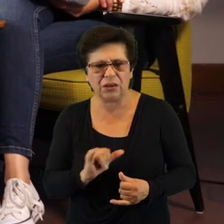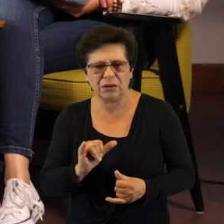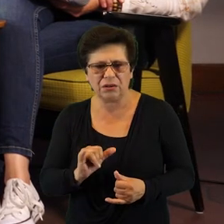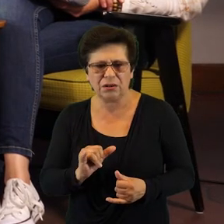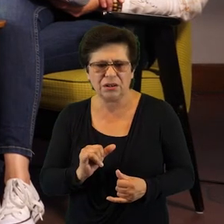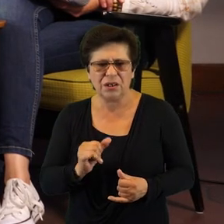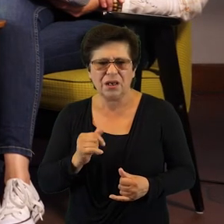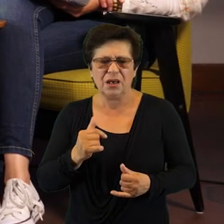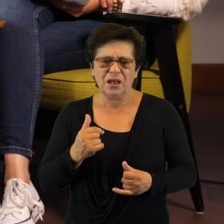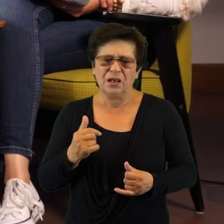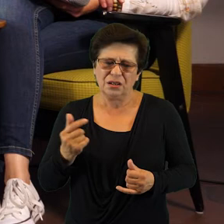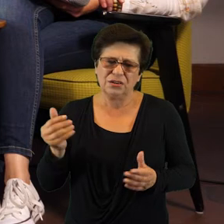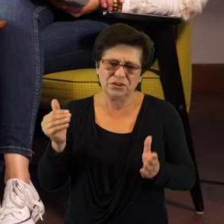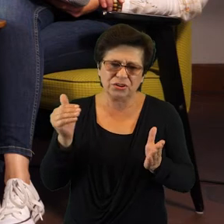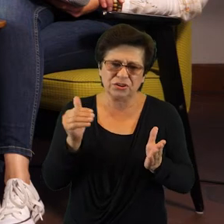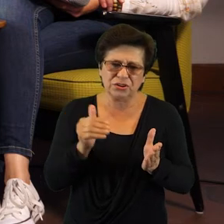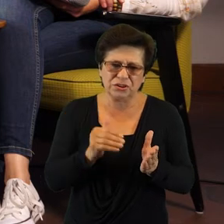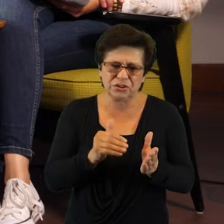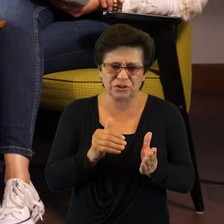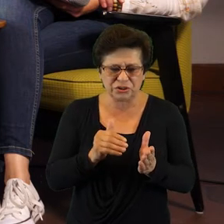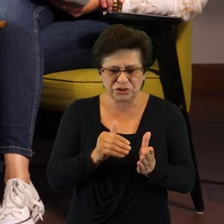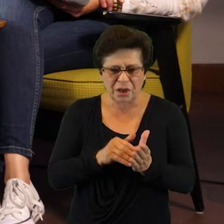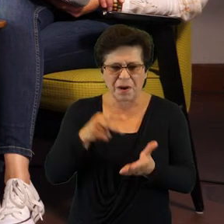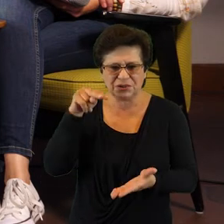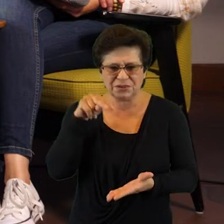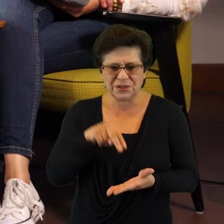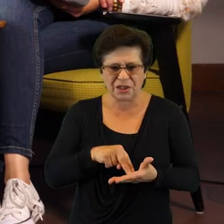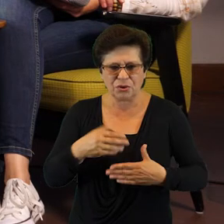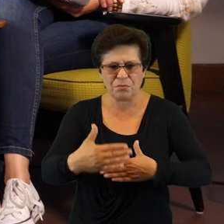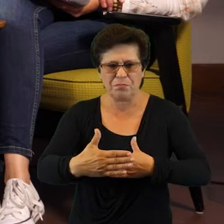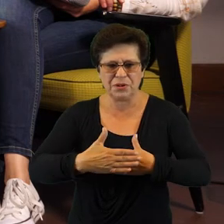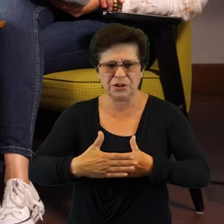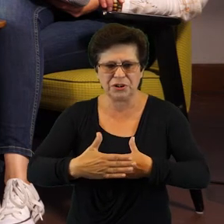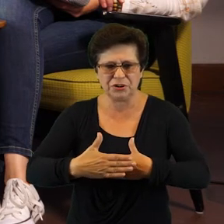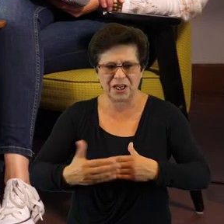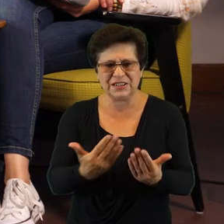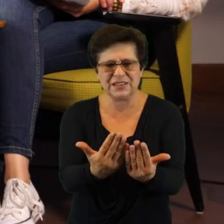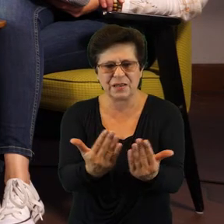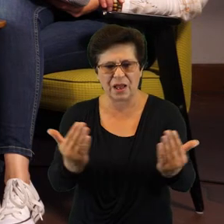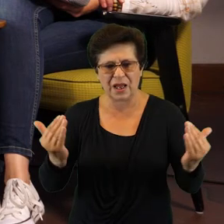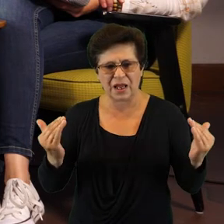"Wtedy trzeba tak stanąć bliżej sceny, widowni